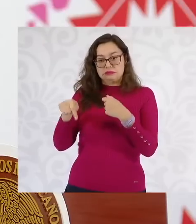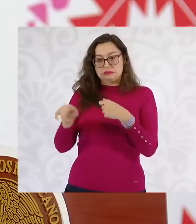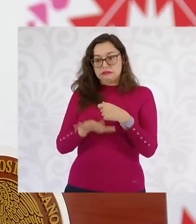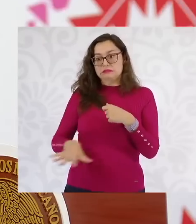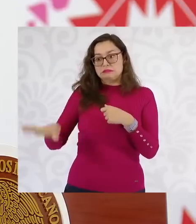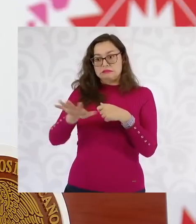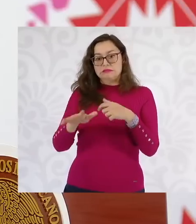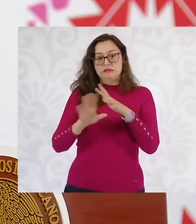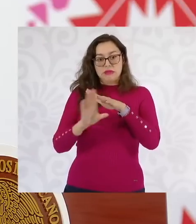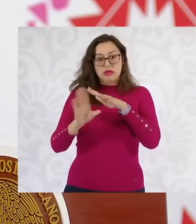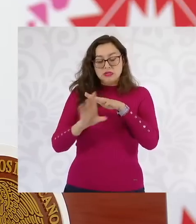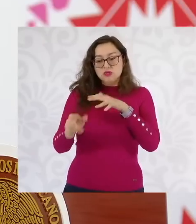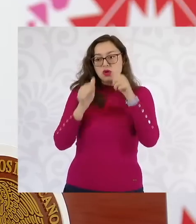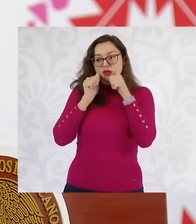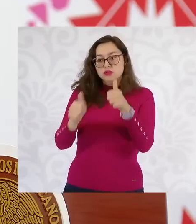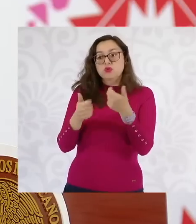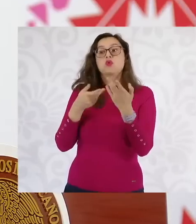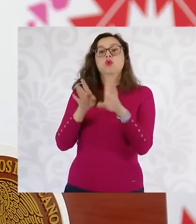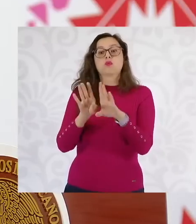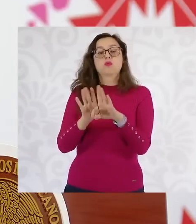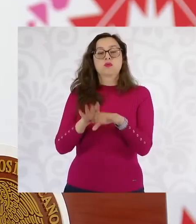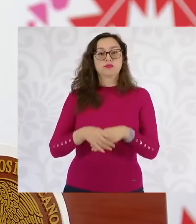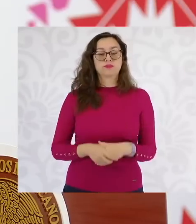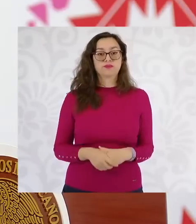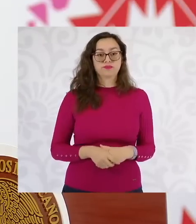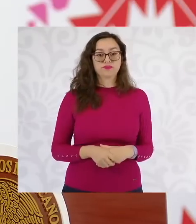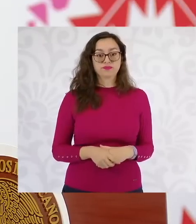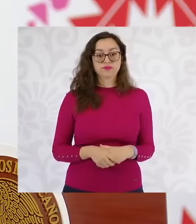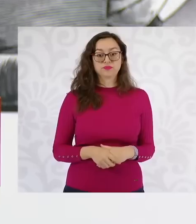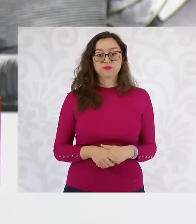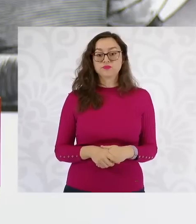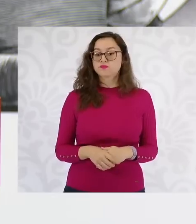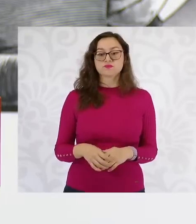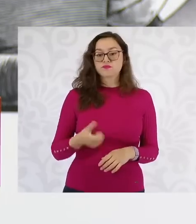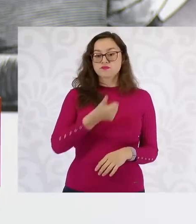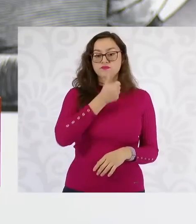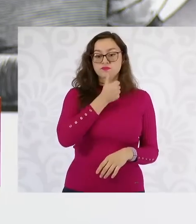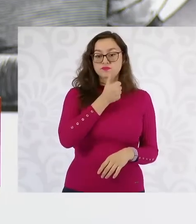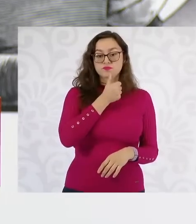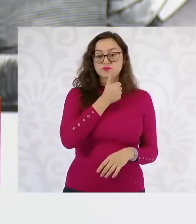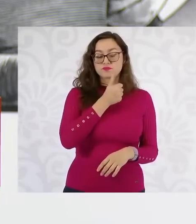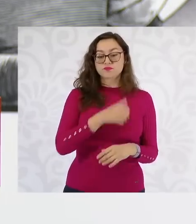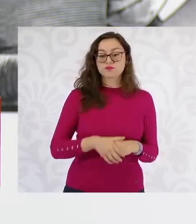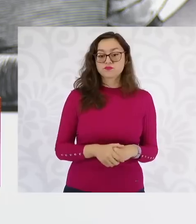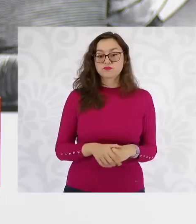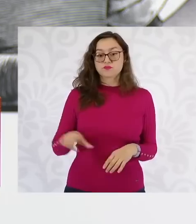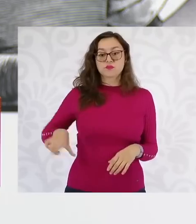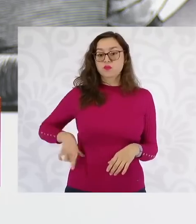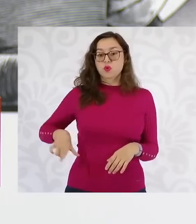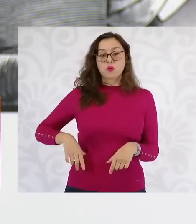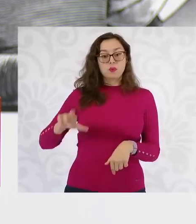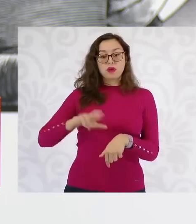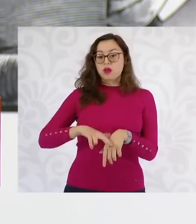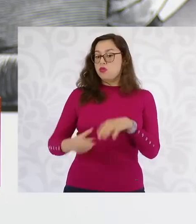migración gracias Sí todavía no nos reunimos con el equipo del gobernador voy a cumplir a finales